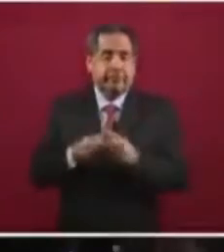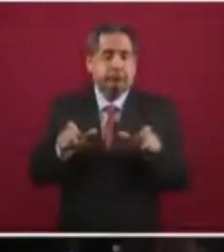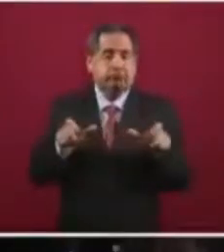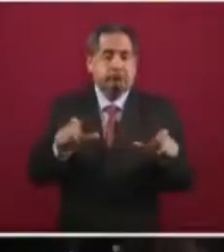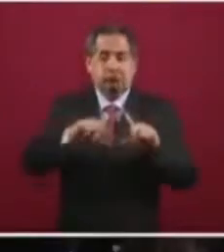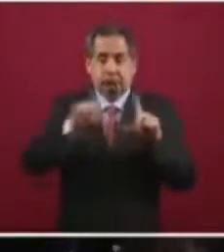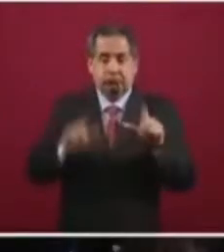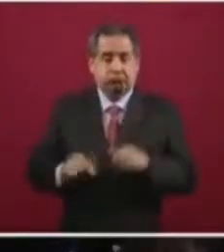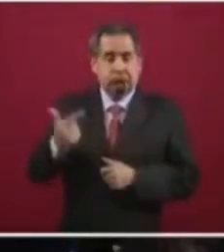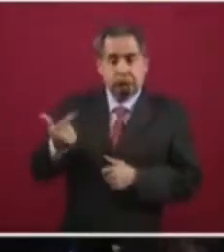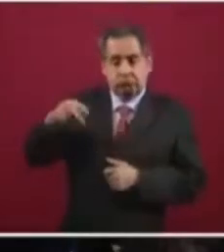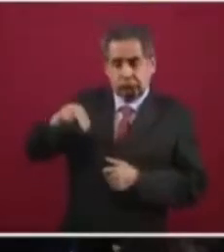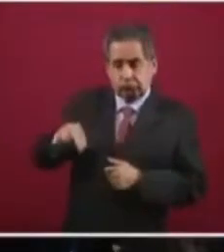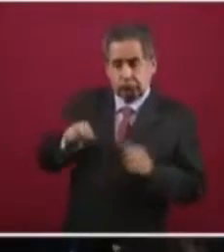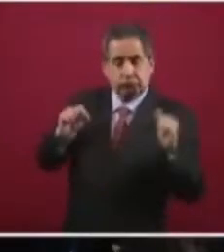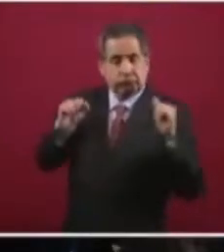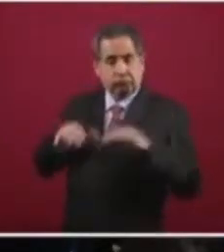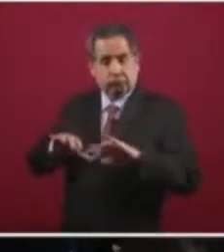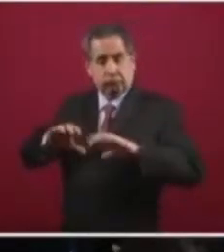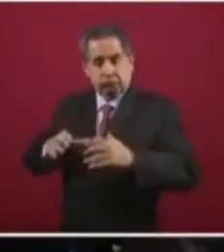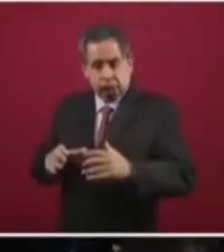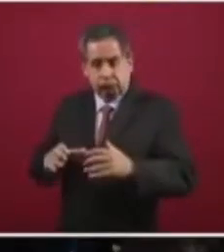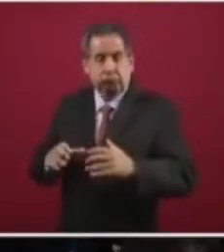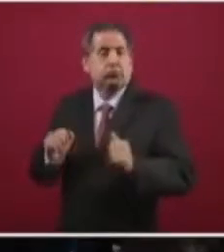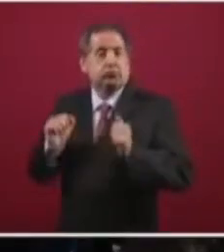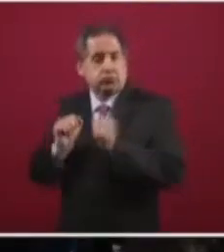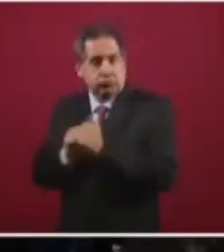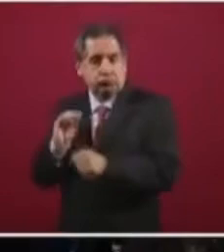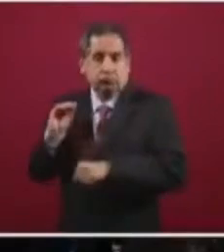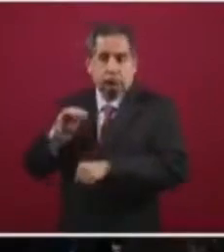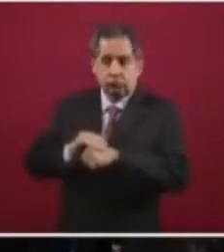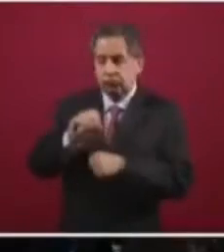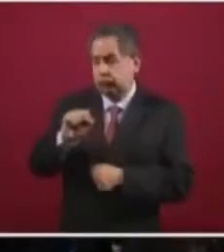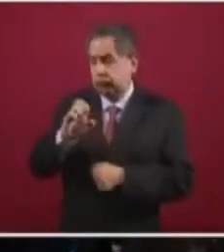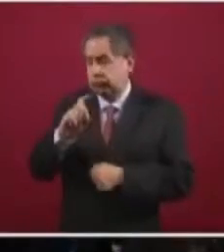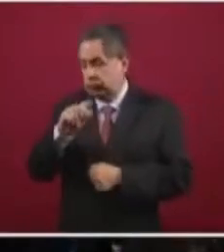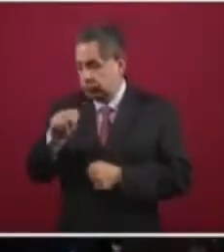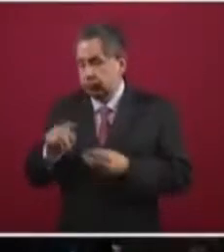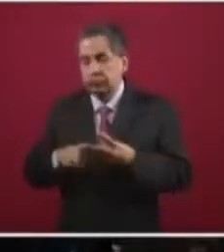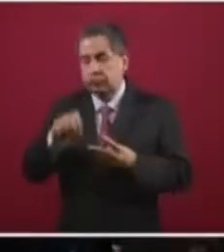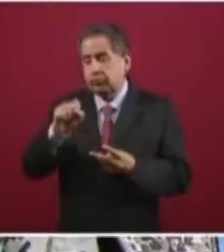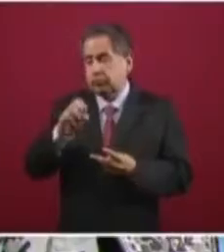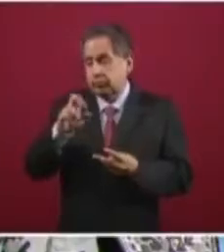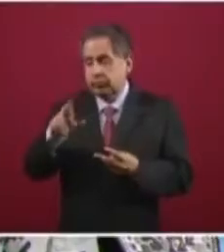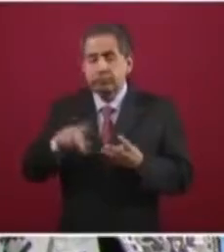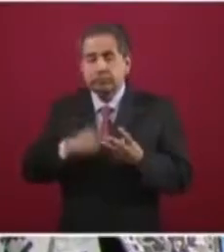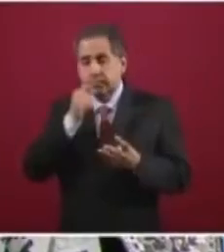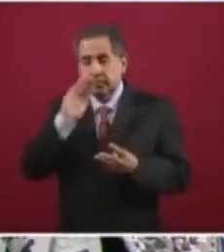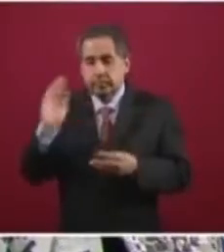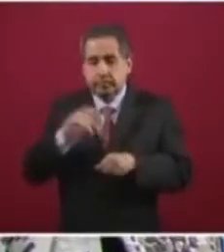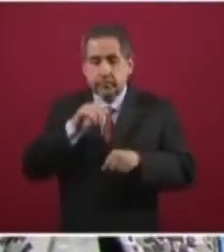Nacional, que sumados al despliegue permanente de Sedena, Semar y Policía Federal hace un